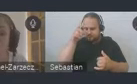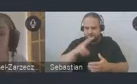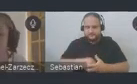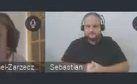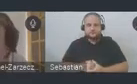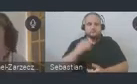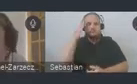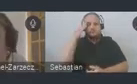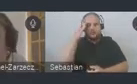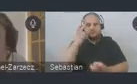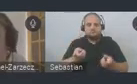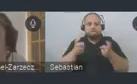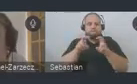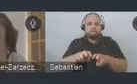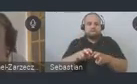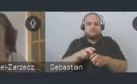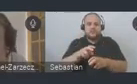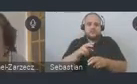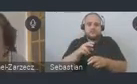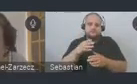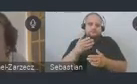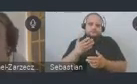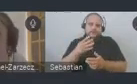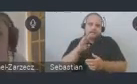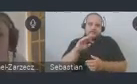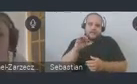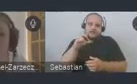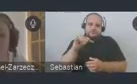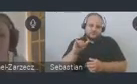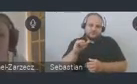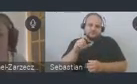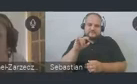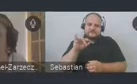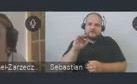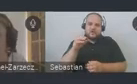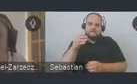Umiejętność tworzenia treści cyfrowych, czyli to też, o czym był cały SpołEd,